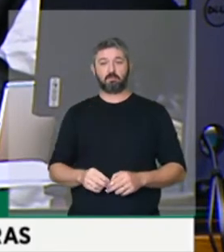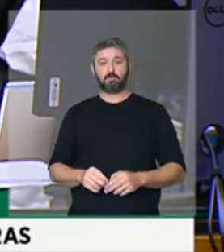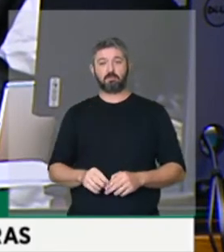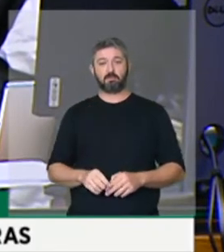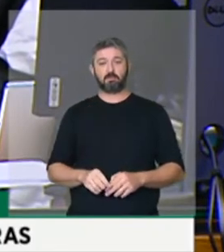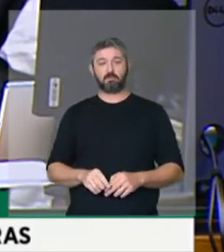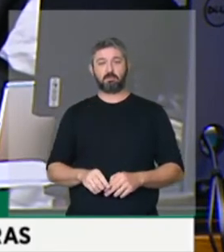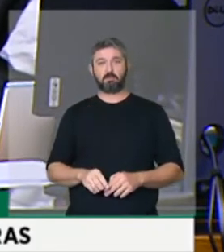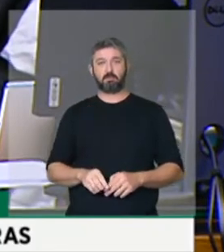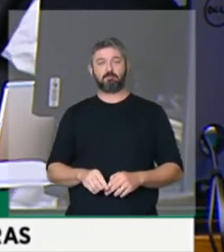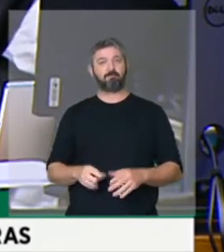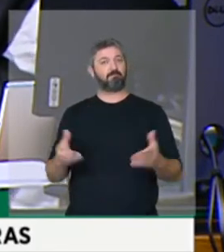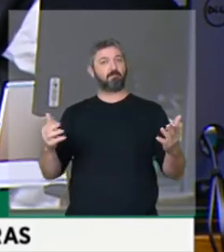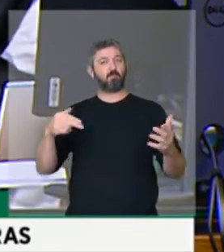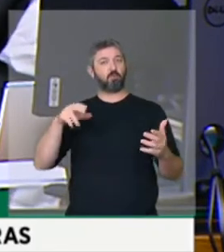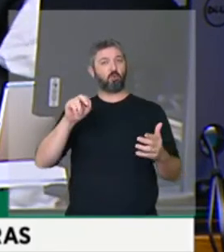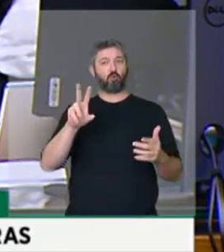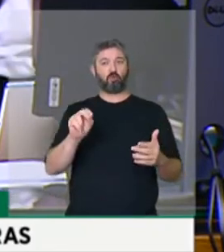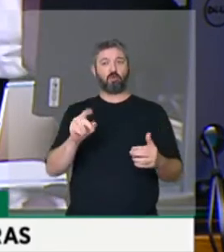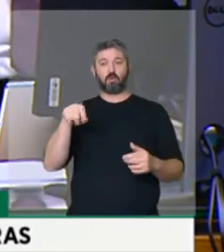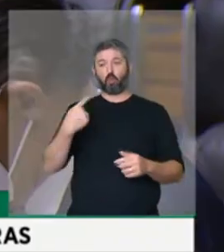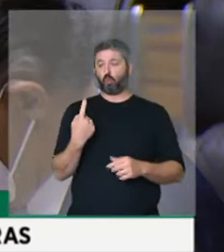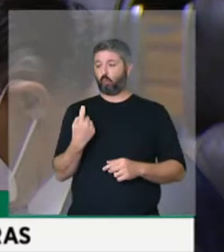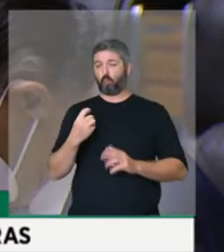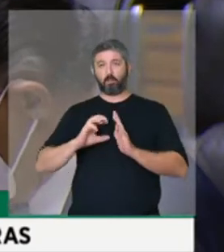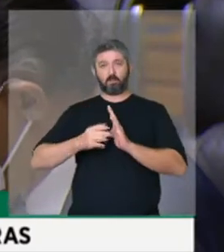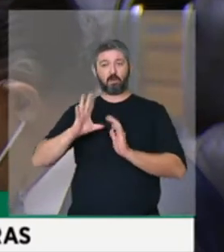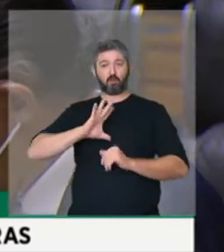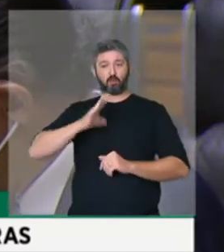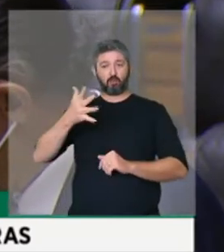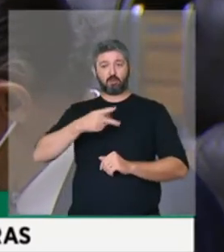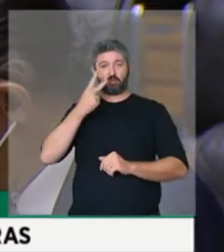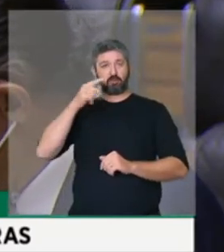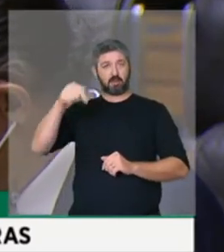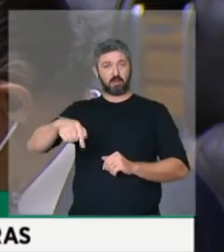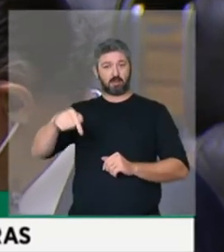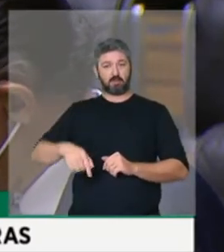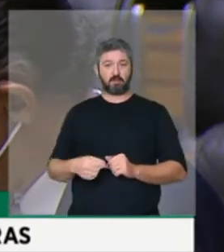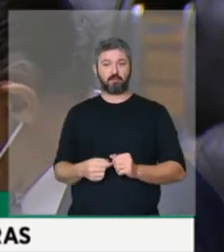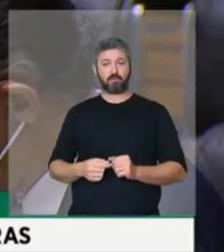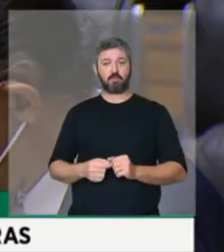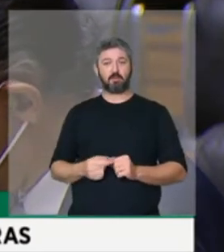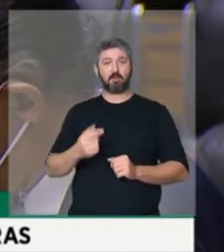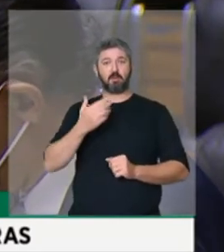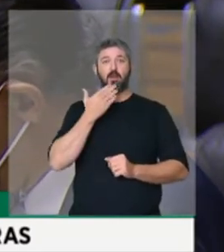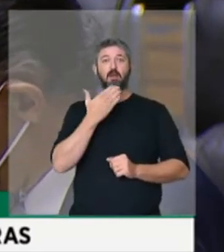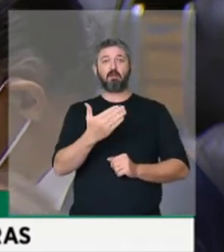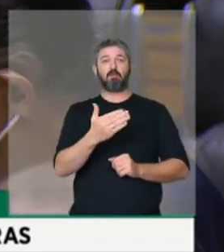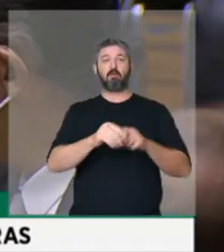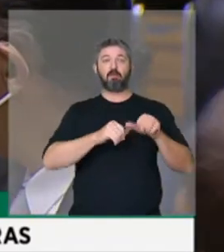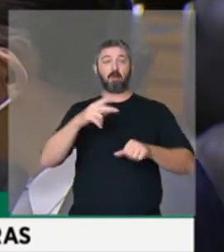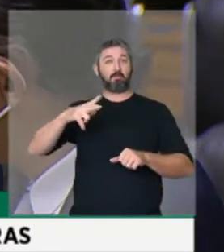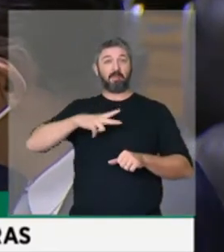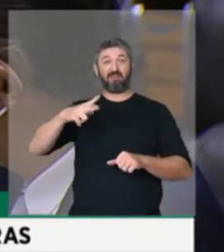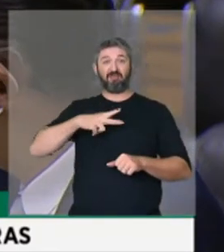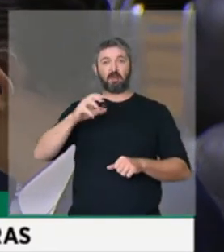PARA COLOCAR O PAÍS NOS TRILHOS NOVAMENTE. QUEREMOS, ENERGIA, EMPREGO, PANOS EXPANSÃO PARA A ECONOMIA DO PAÍS. -- [PRESIDENTE]: MUITO OBRIGADO, DEPUTADO, COMO ORIENTA O NOVO?